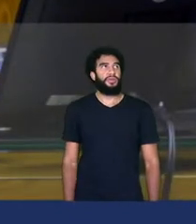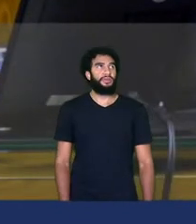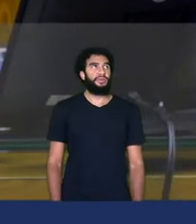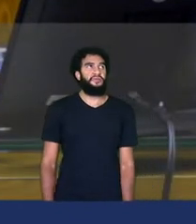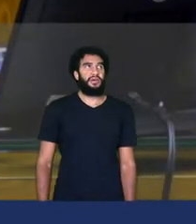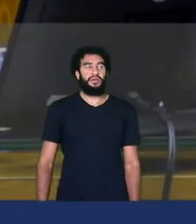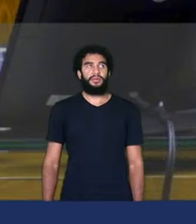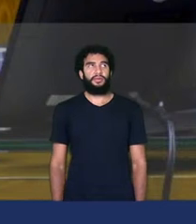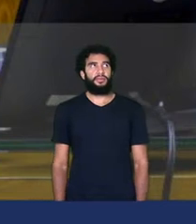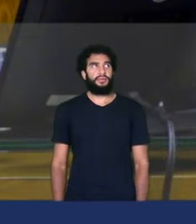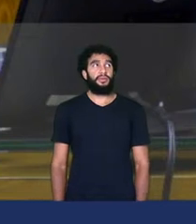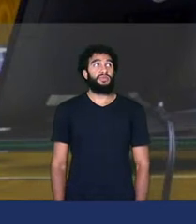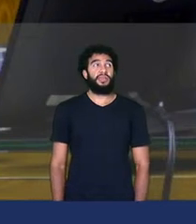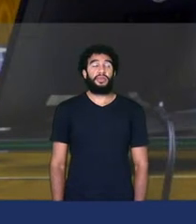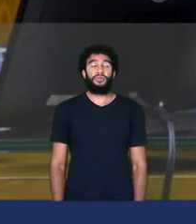ACOMPANHARAM. -- [PRESIDENTE]: